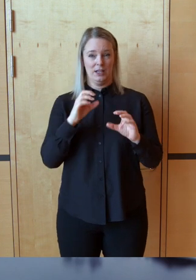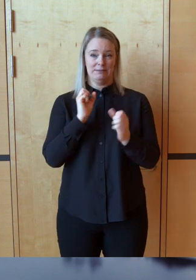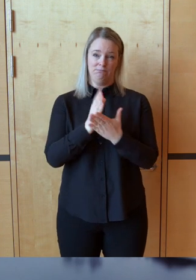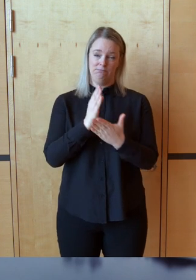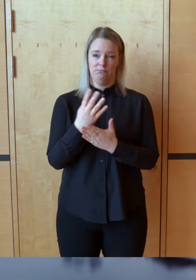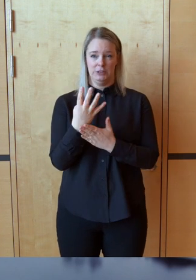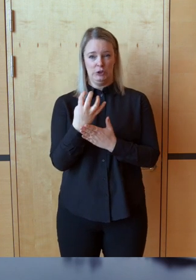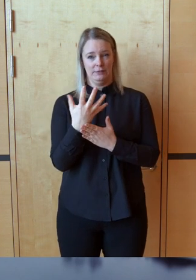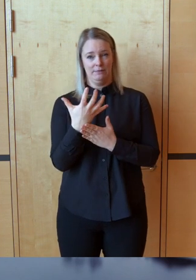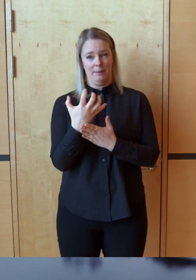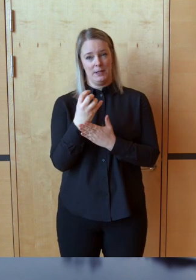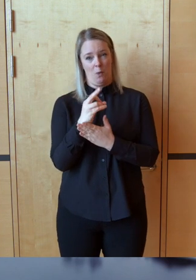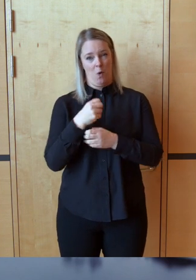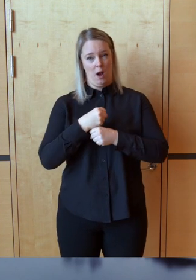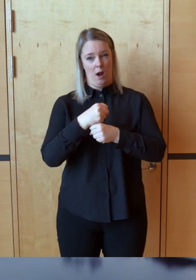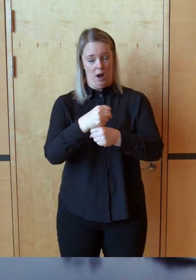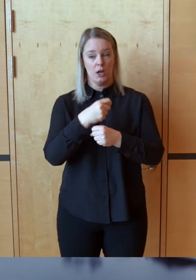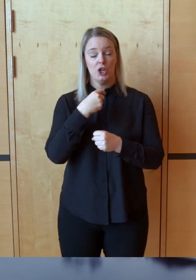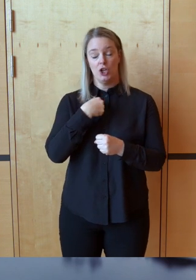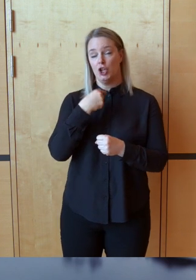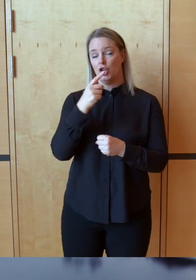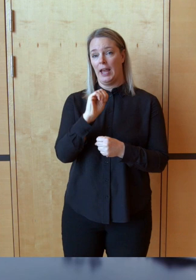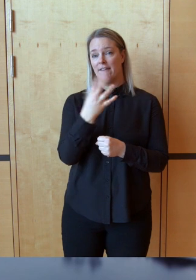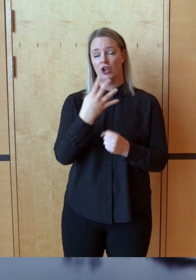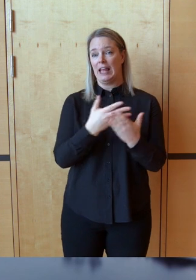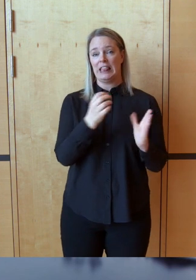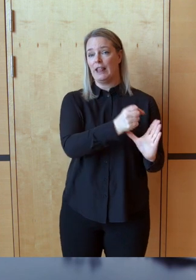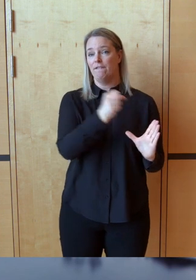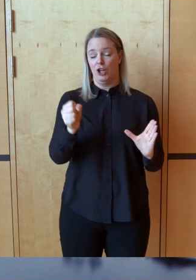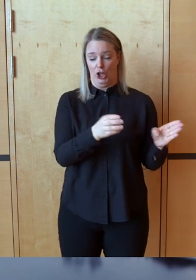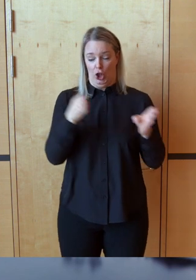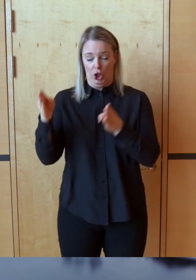Jag sa att det är fyra ska inte flyttas det var egentligen att från det läget där nu